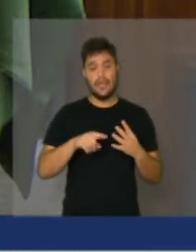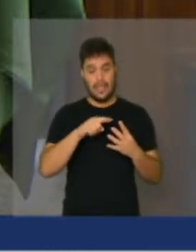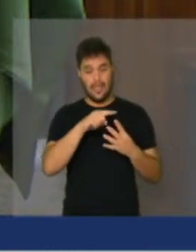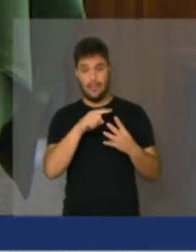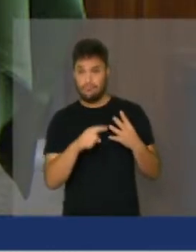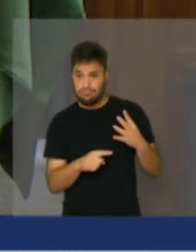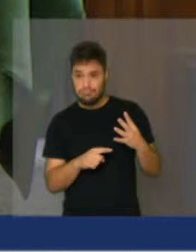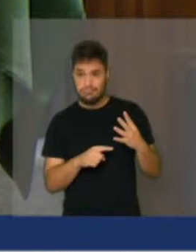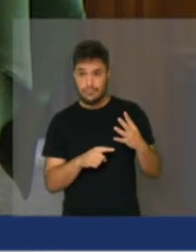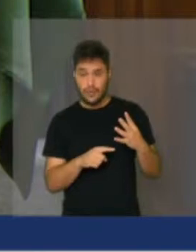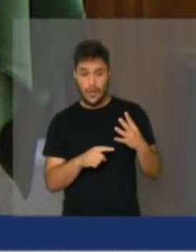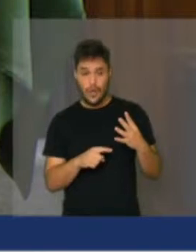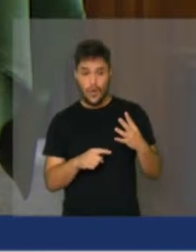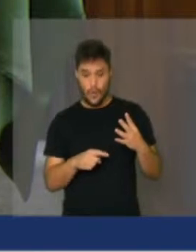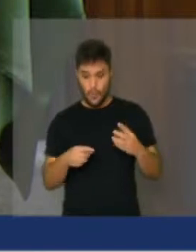MINISTÉRIO EXATAMENTE COM O